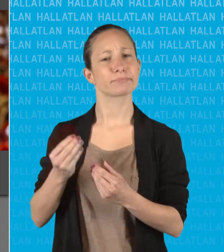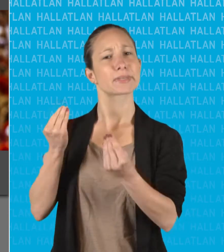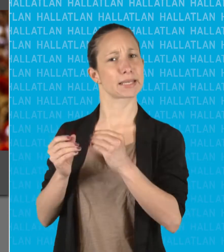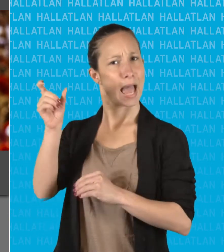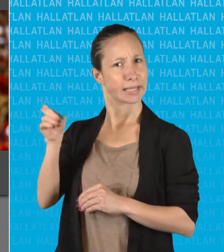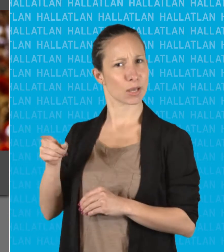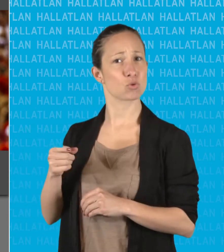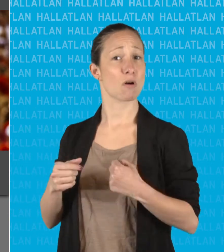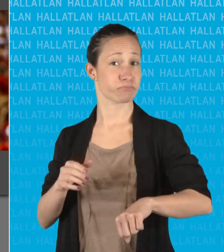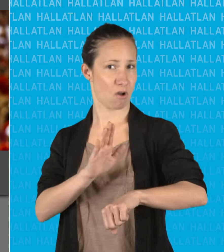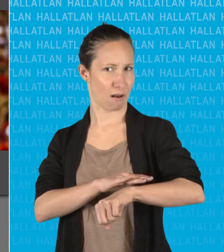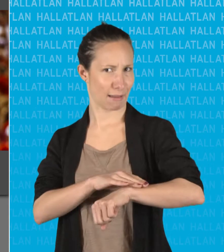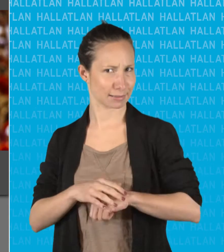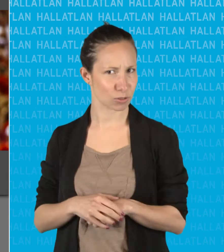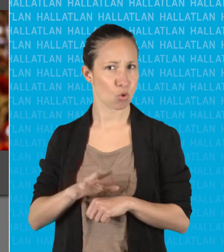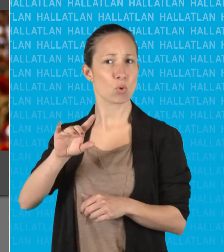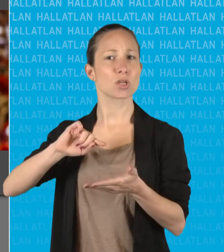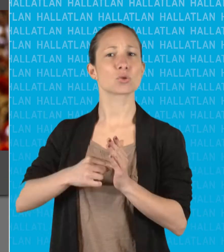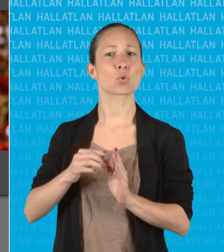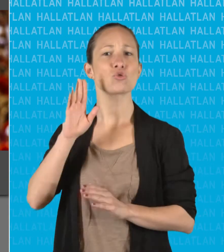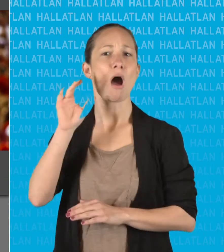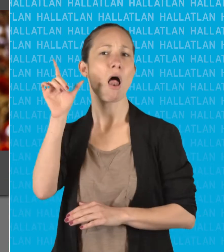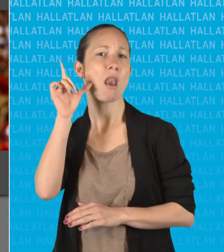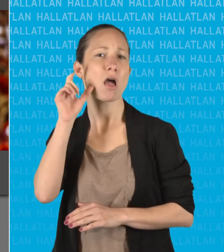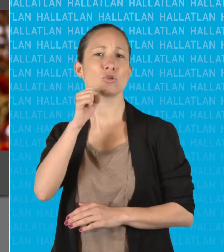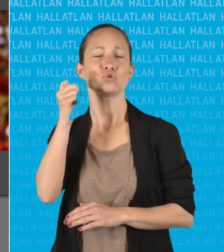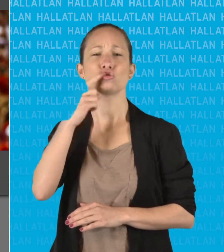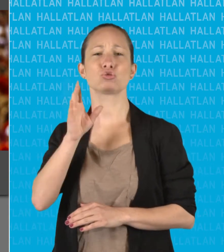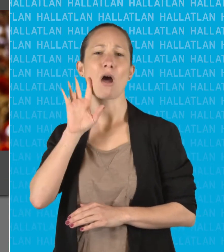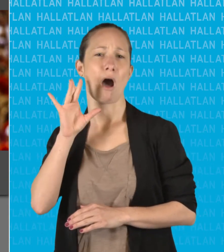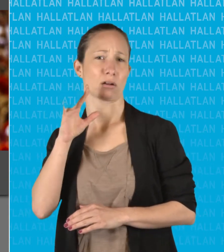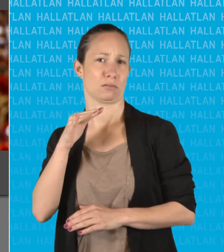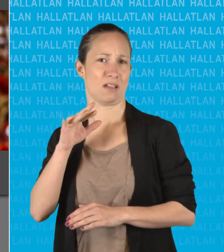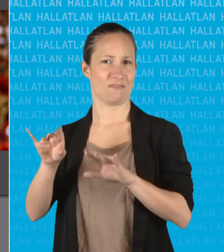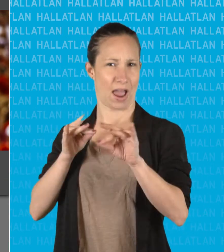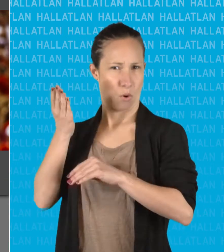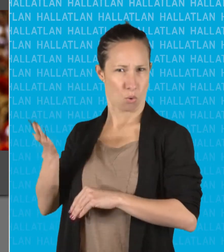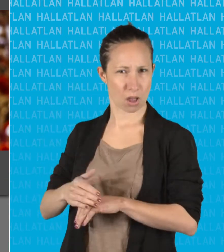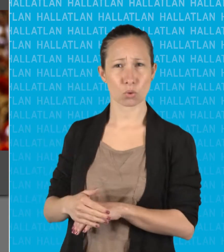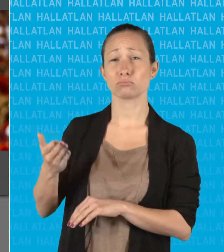A balkezes, ötszörös All Star-válogatott Price-t